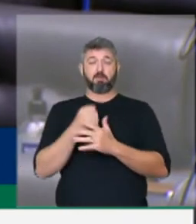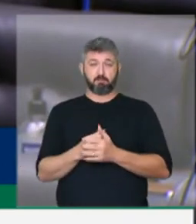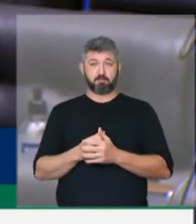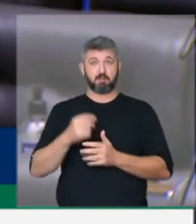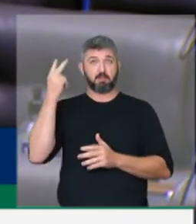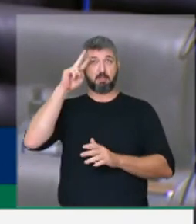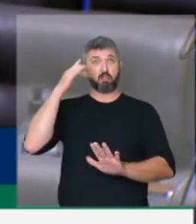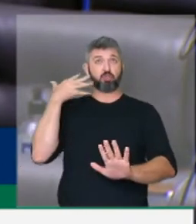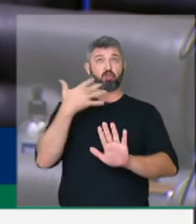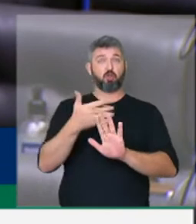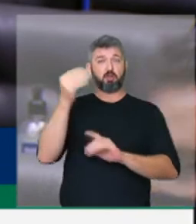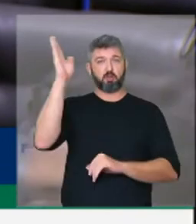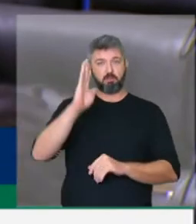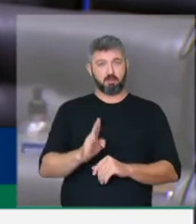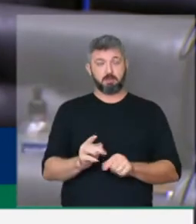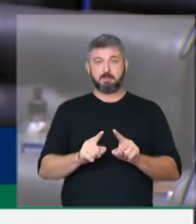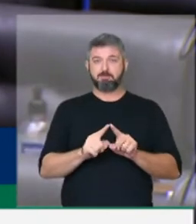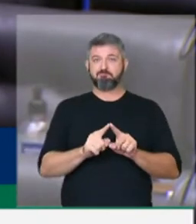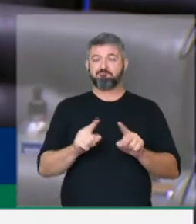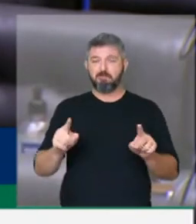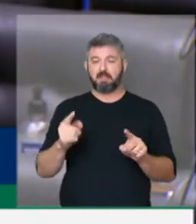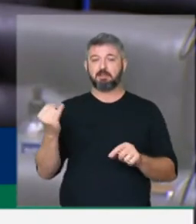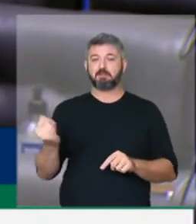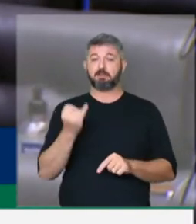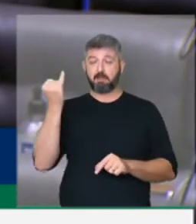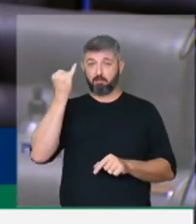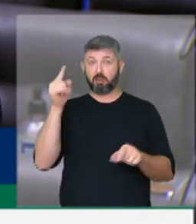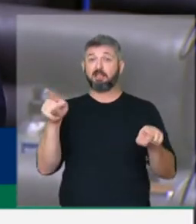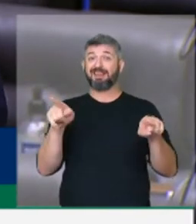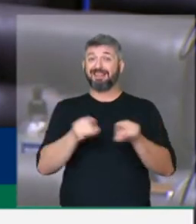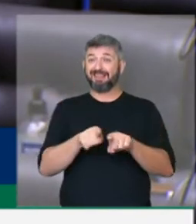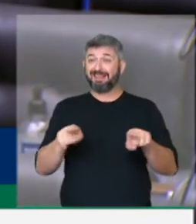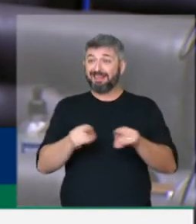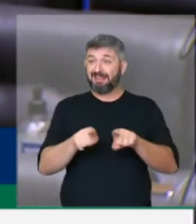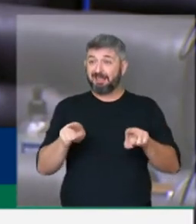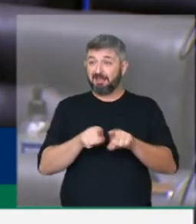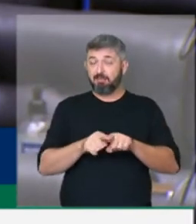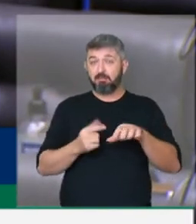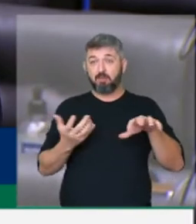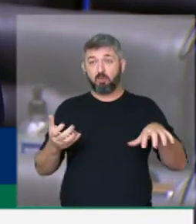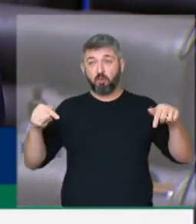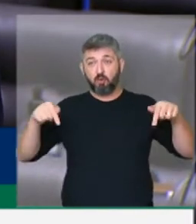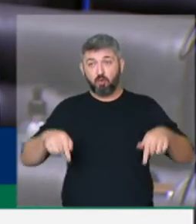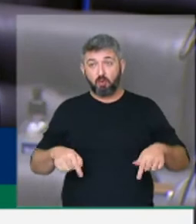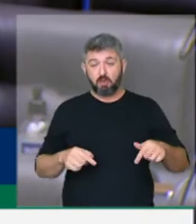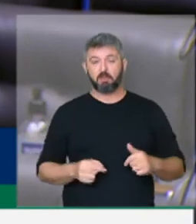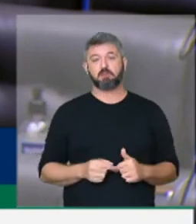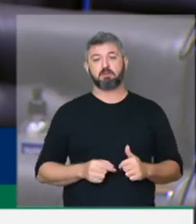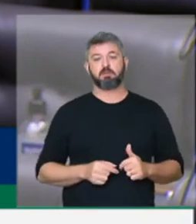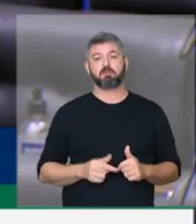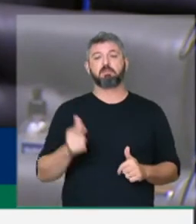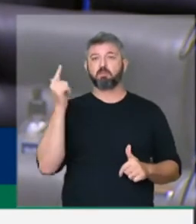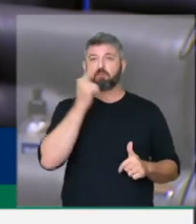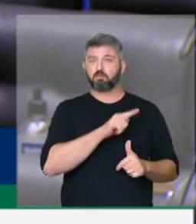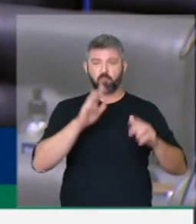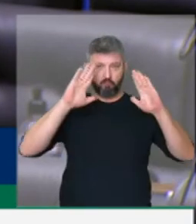SANITÁRIA DA HISTÓRIA DO BRASIL. MAS É TÃO IMPORTANTE QUANTO QUE O CONGRESSO NACIONAL POSSA TAMBÉM FOCAR